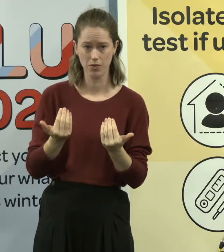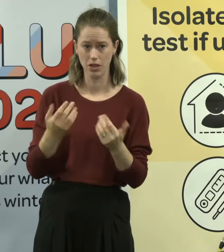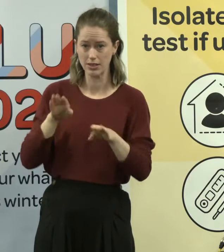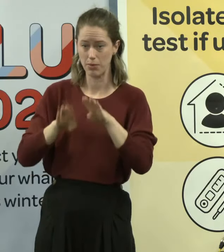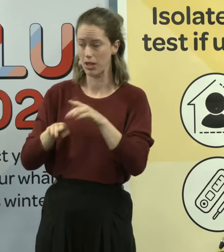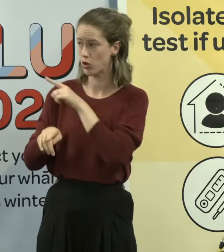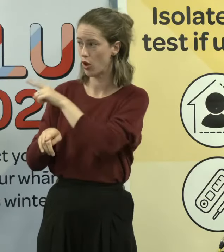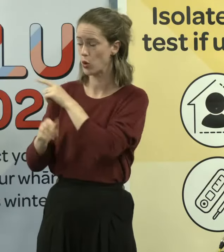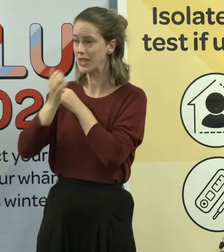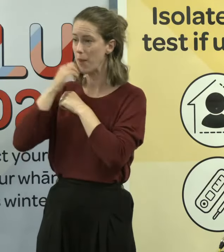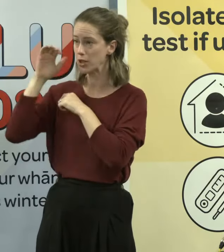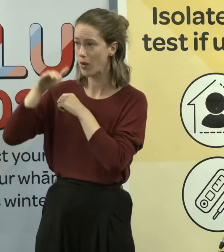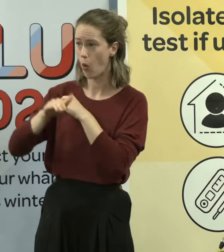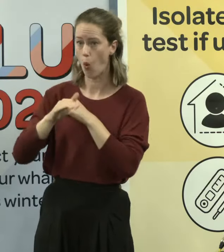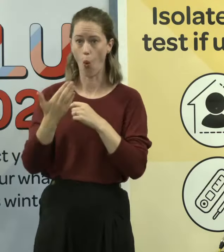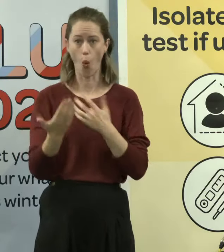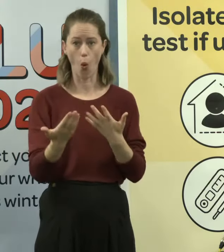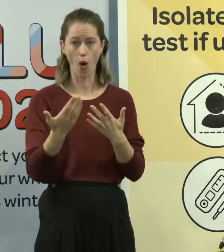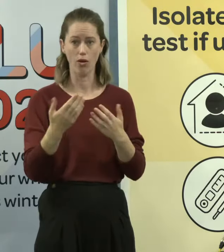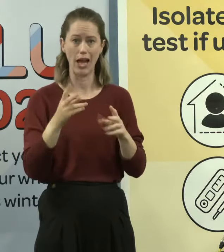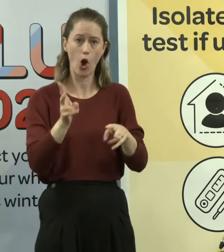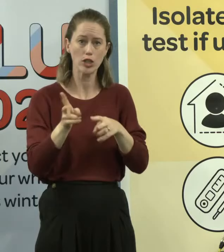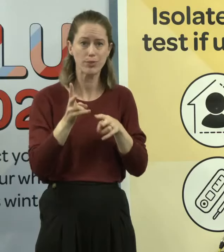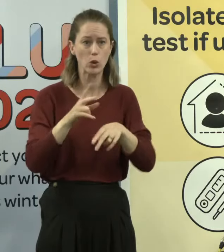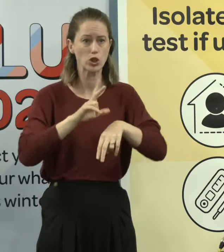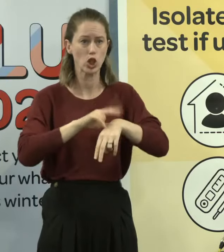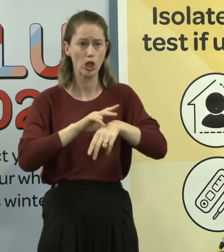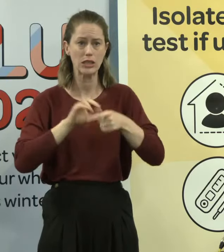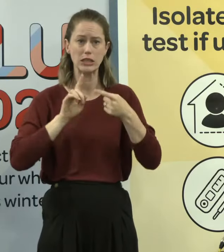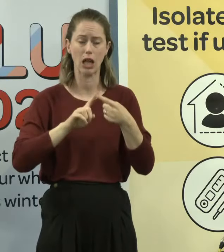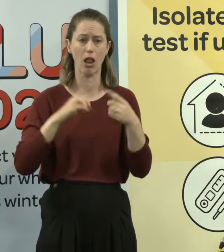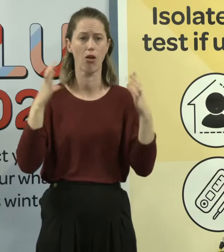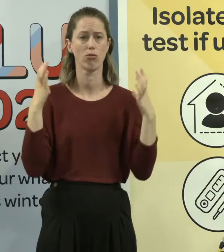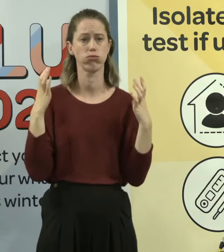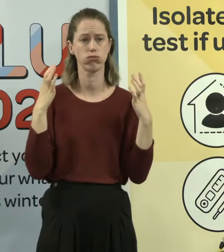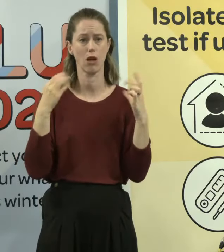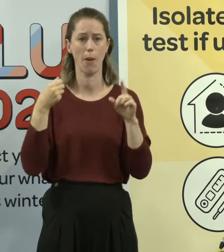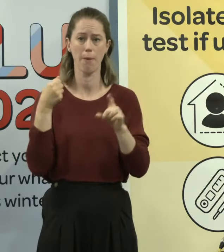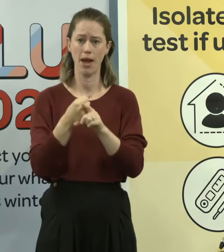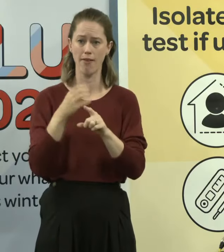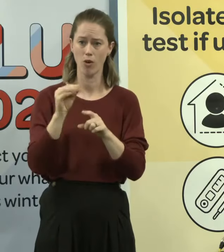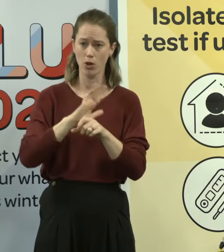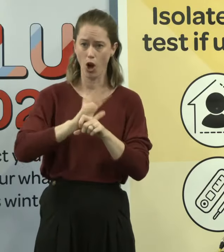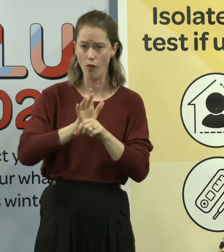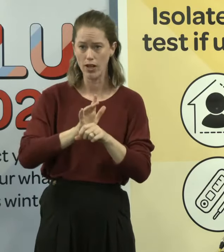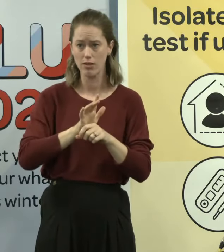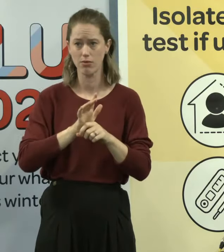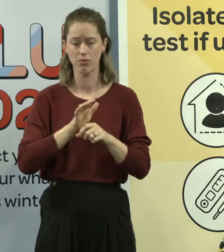roopu. Ka taea e koe te korero mo te taumahatanga o te punaha tiaki